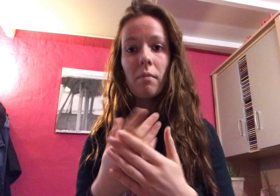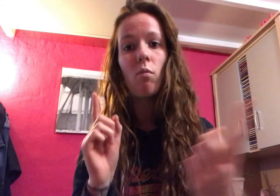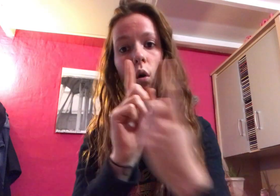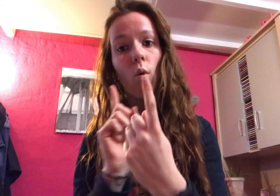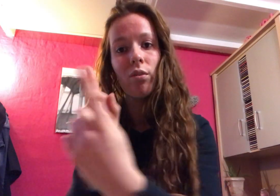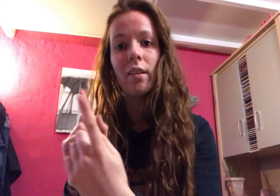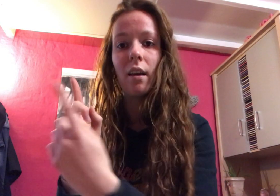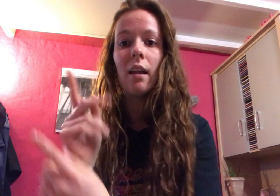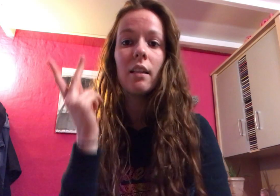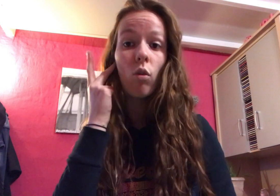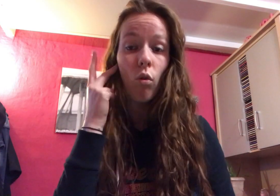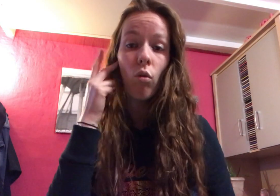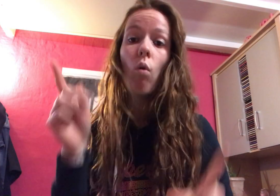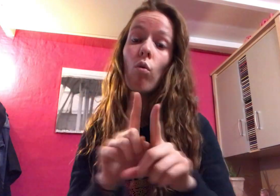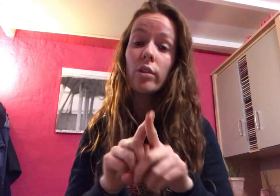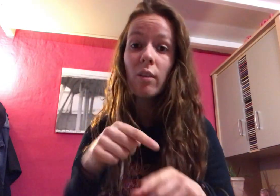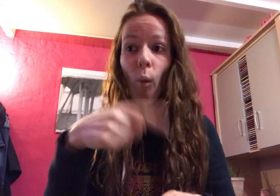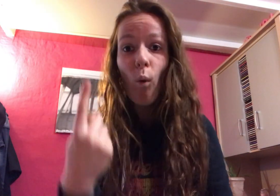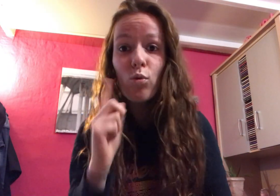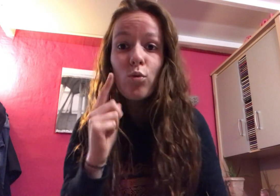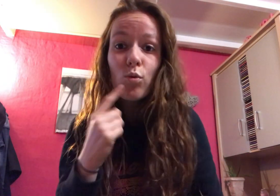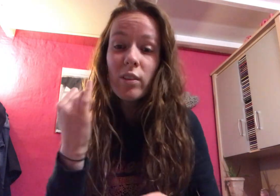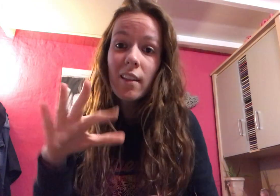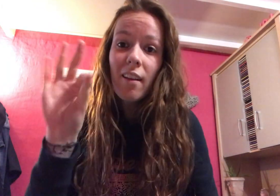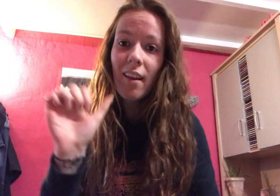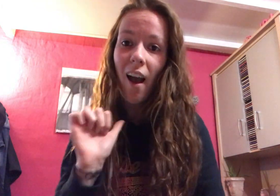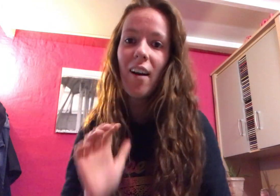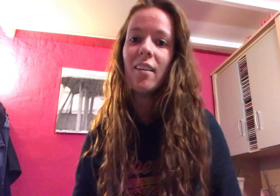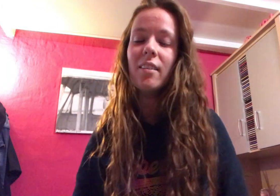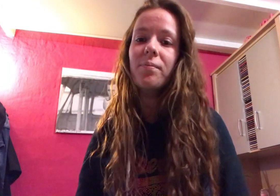C’est sympa pour rencontrer des entendants, voire même d'autres sourds s’il y en a dans les autres kots.